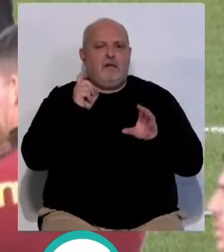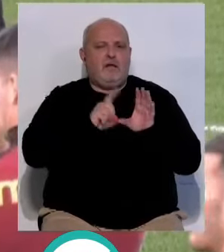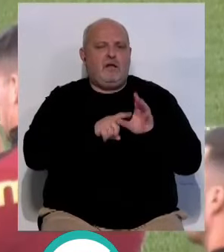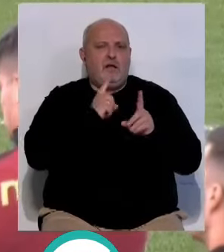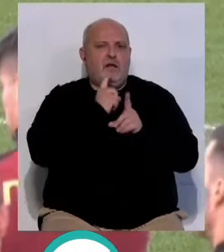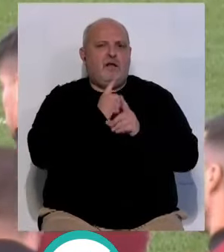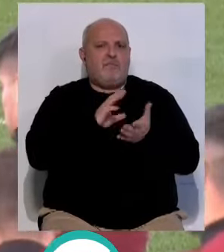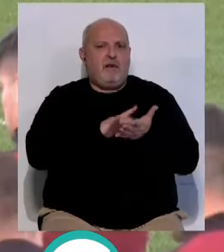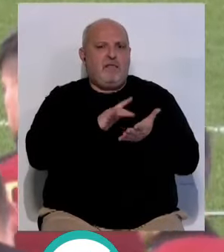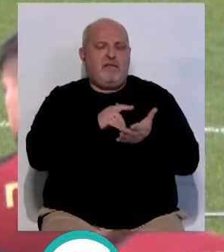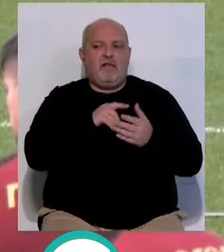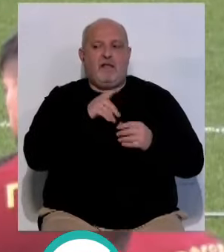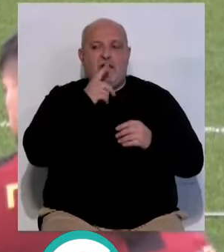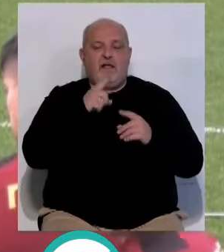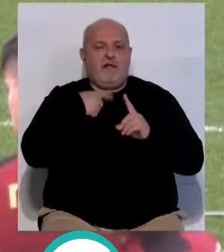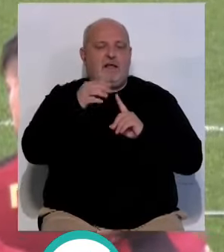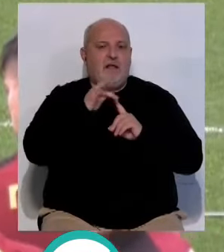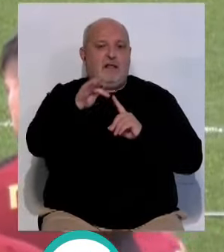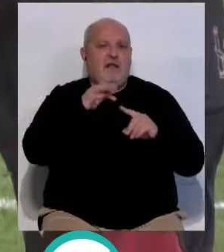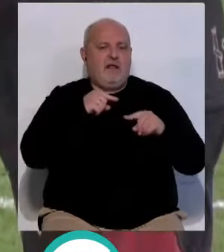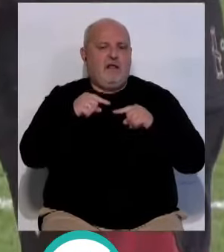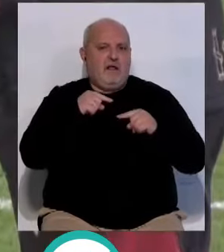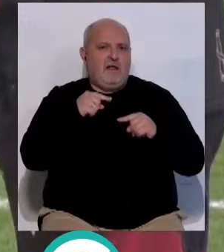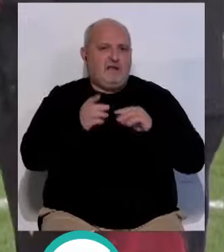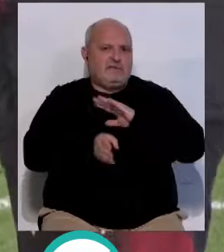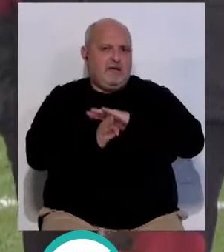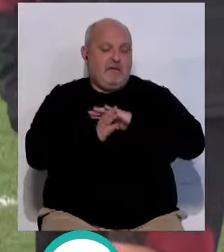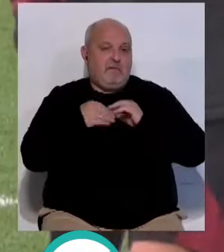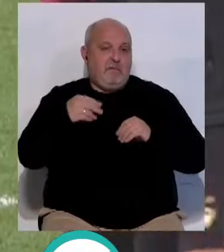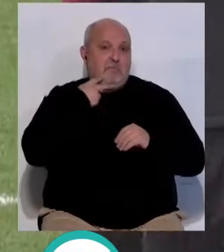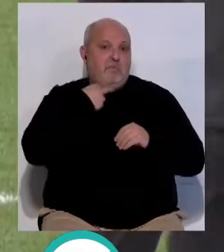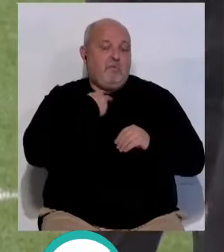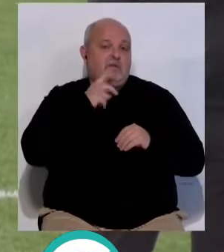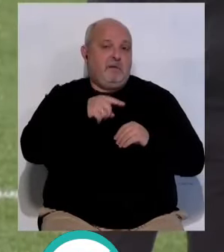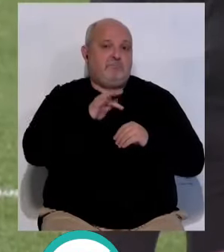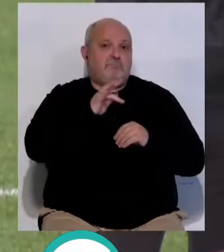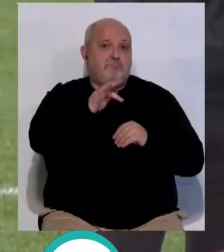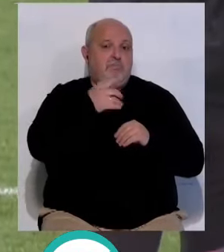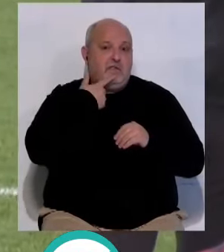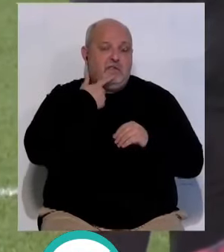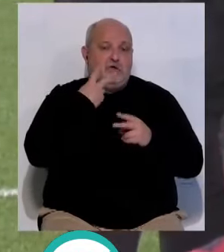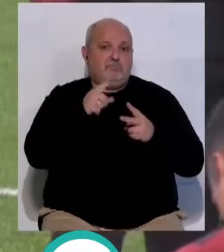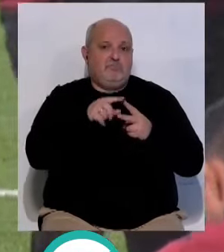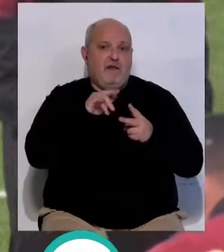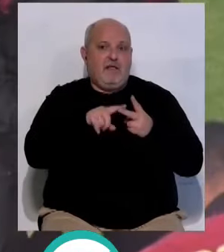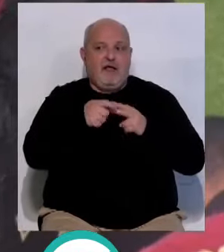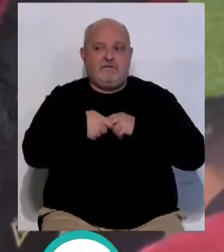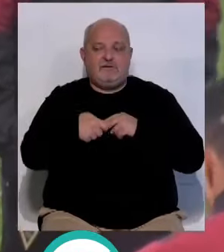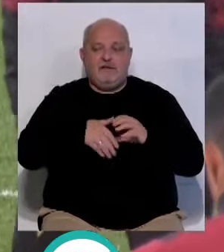al Valencia y el siguiente es decir frente al Valencia y frente a la laves en vitoria pero eso